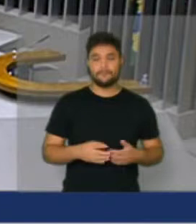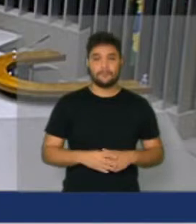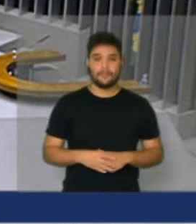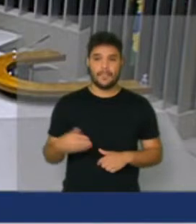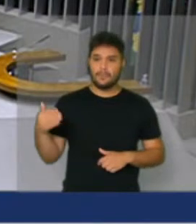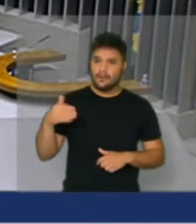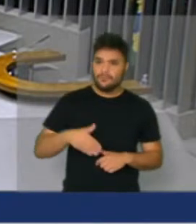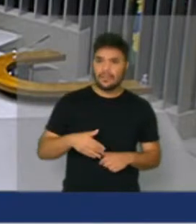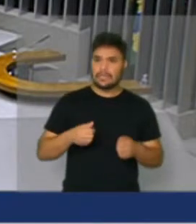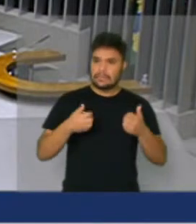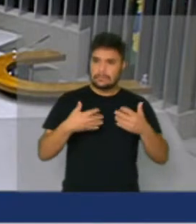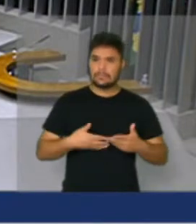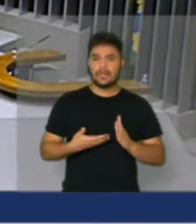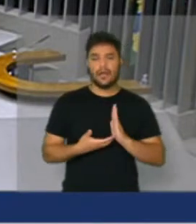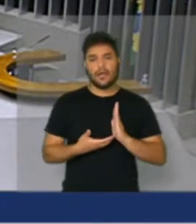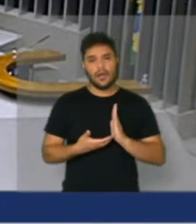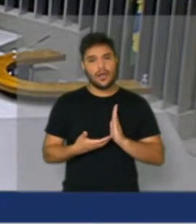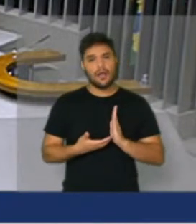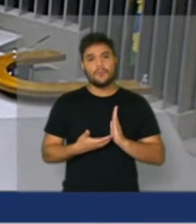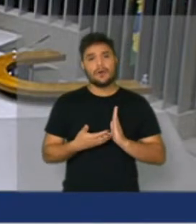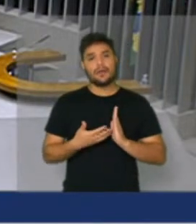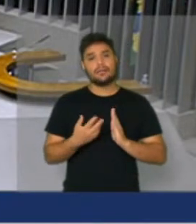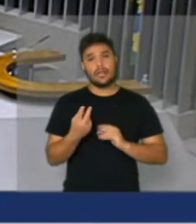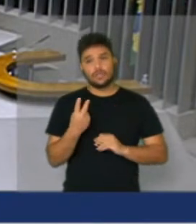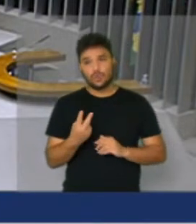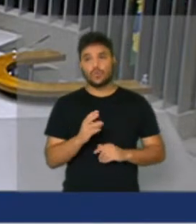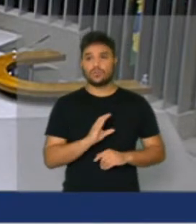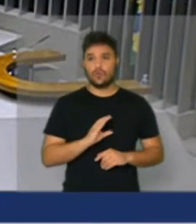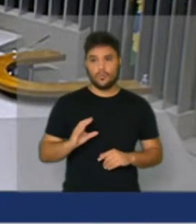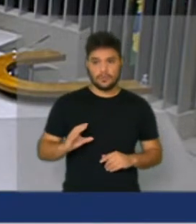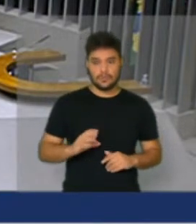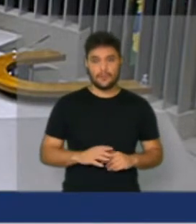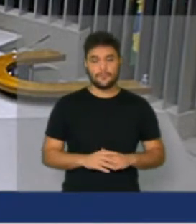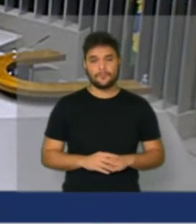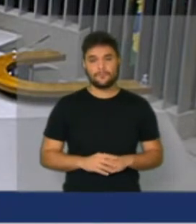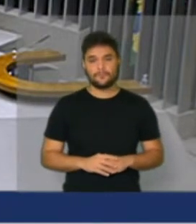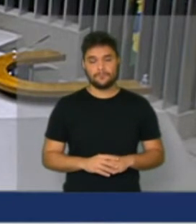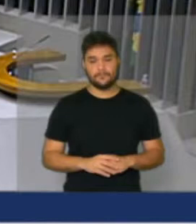NESSAS DUAS COMISSÕES. -- [PRESIDENTE]: PSB. [DEPUTADO]: SENHOR PRESIDENTE, O REQUERIMENTO DE RETIRADA DE PAUTA DE CONVOCAR O MINISTRO PAULO GUEDES PARA